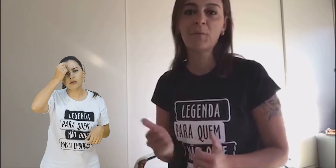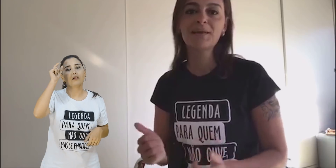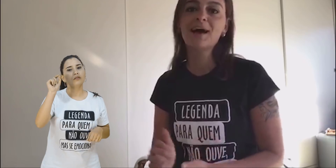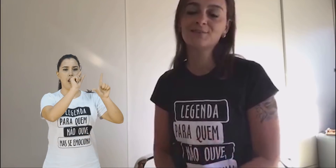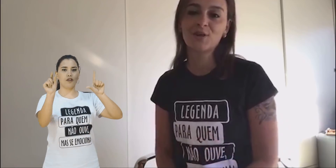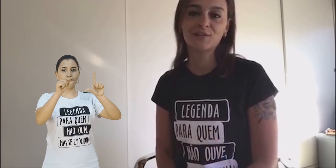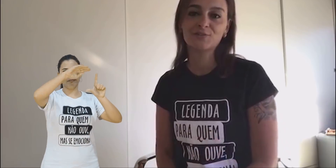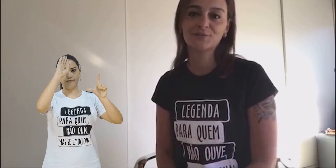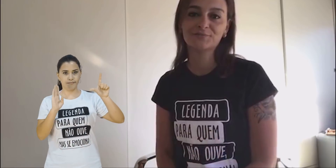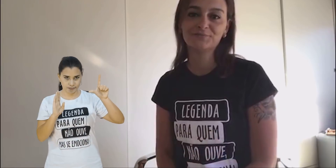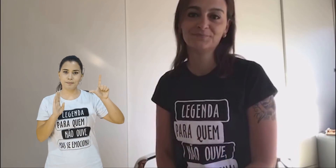Obrigada, gente.